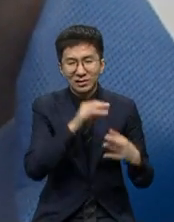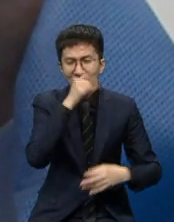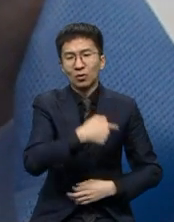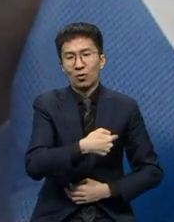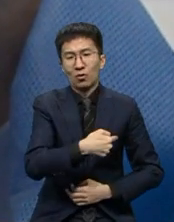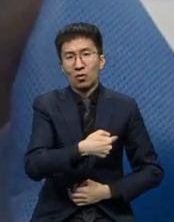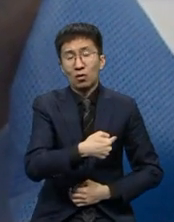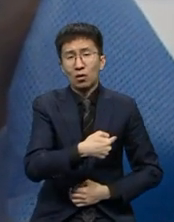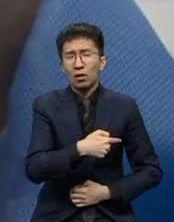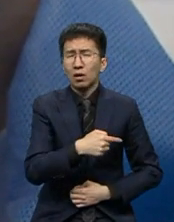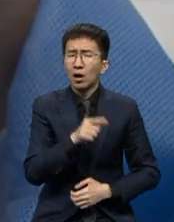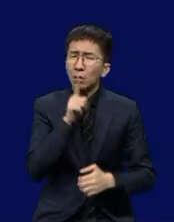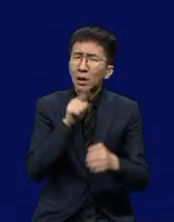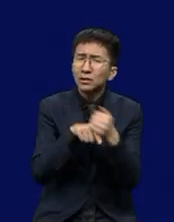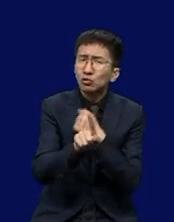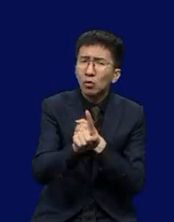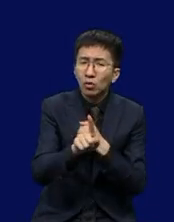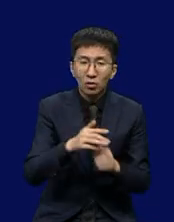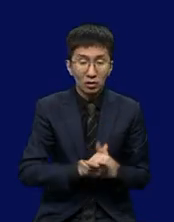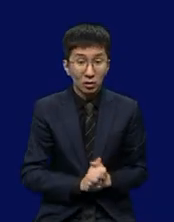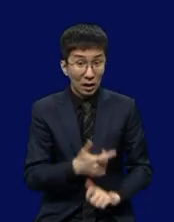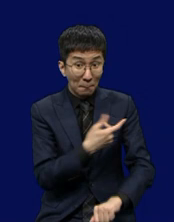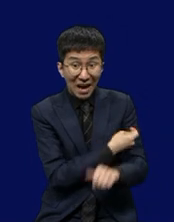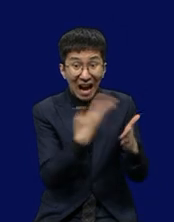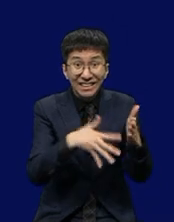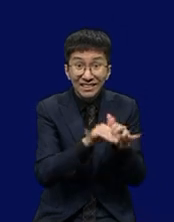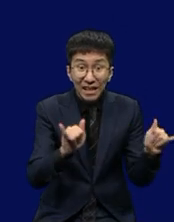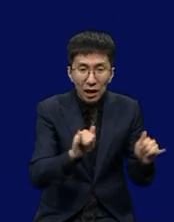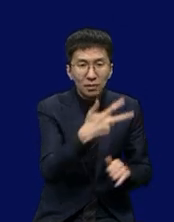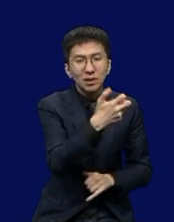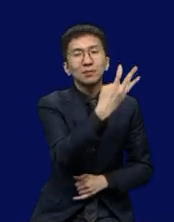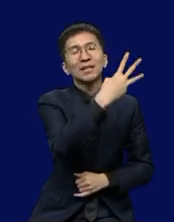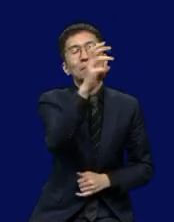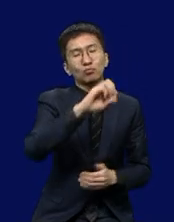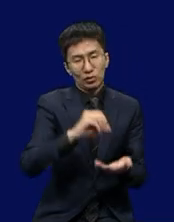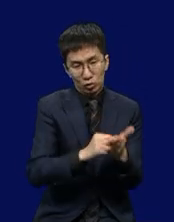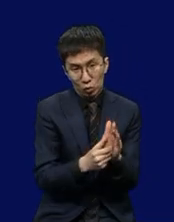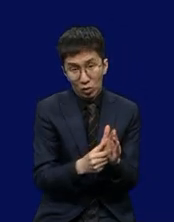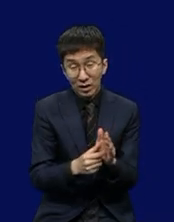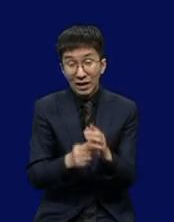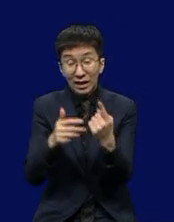관련이 있었습니다. 백신 미접종자가 73%, 1회 접종자 24%,